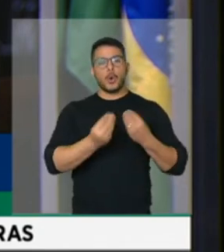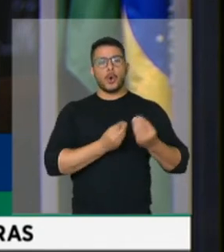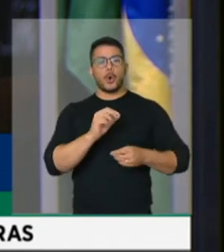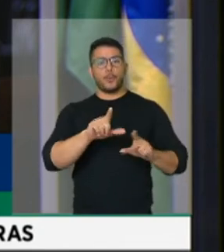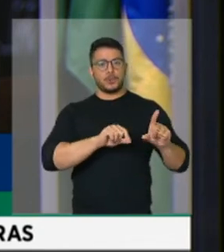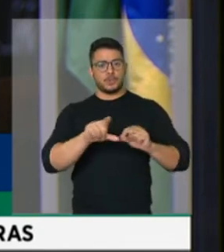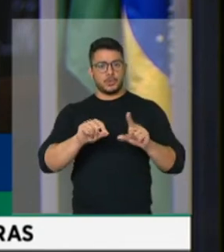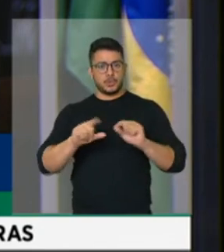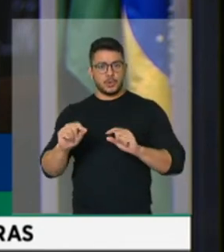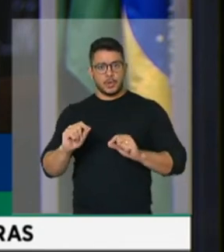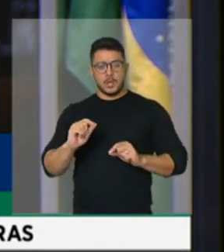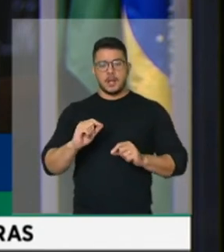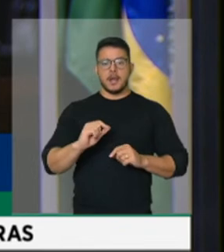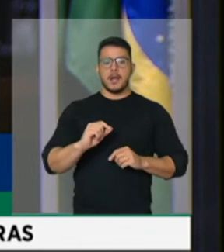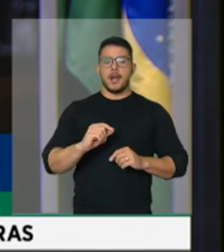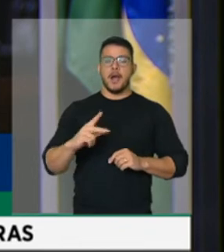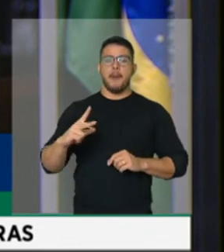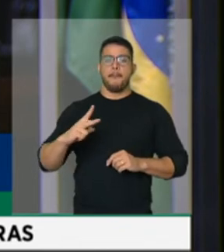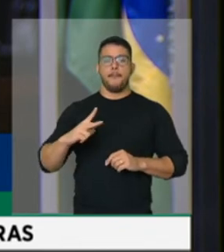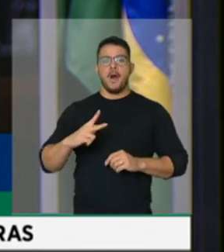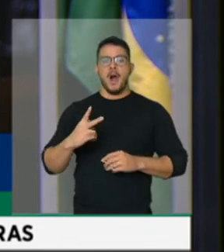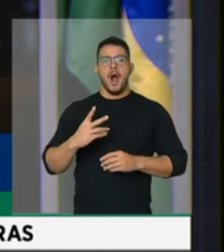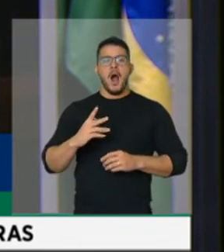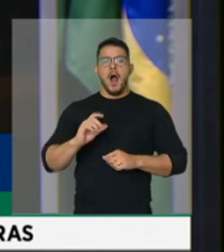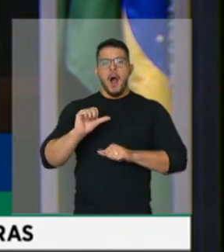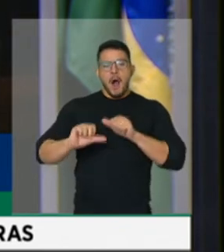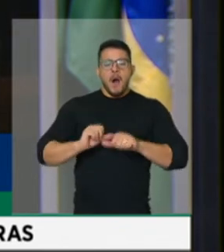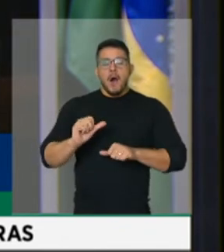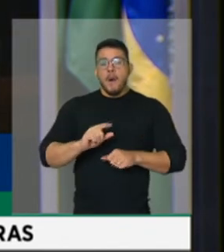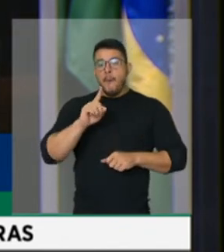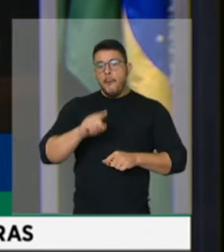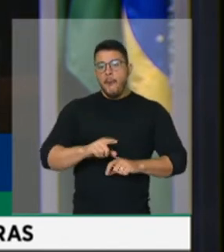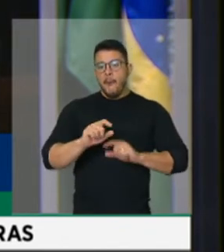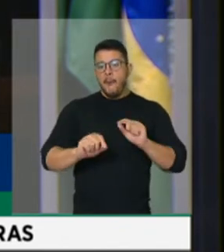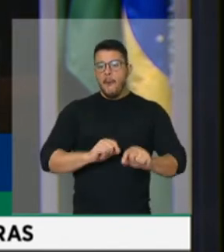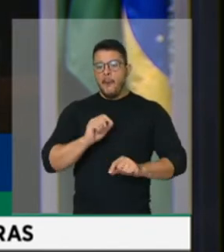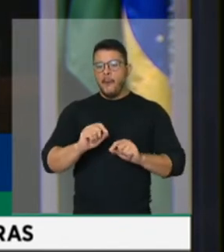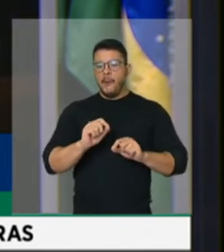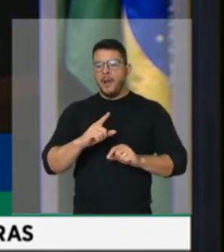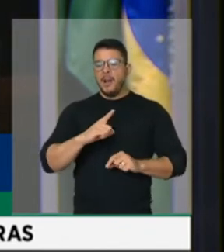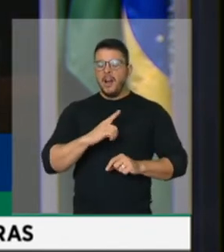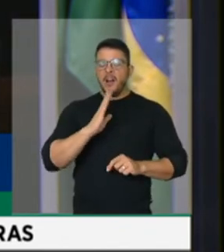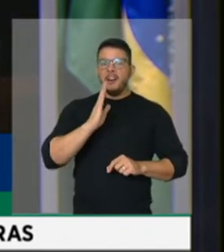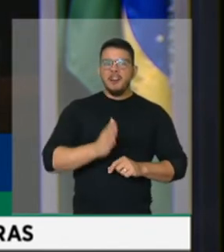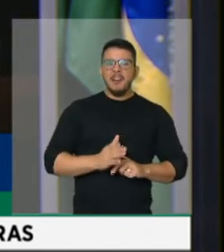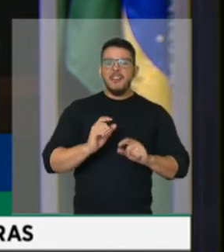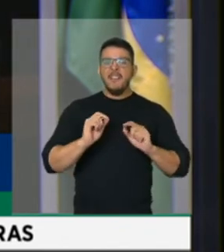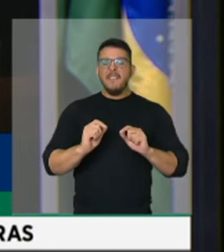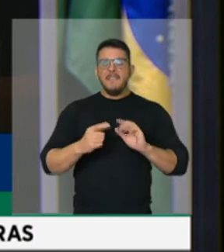DE ENERGIA EM ESPECIAL NO FUTURO MERCADO VAREJISTA APÓS DESCOTIZAÇÃO POR MEIO DE LEILÕES. ALÉM DAS PONDERAÇÕES APRESENTADAS